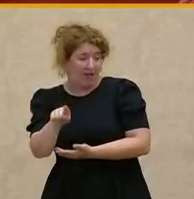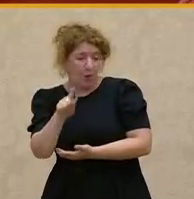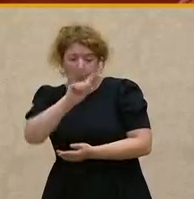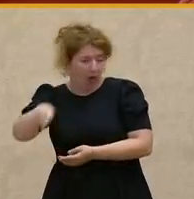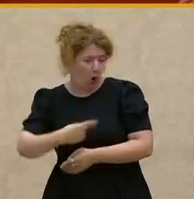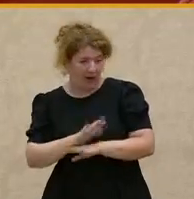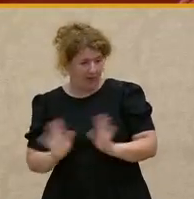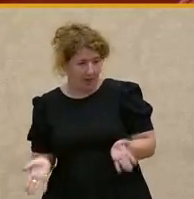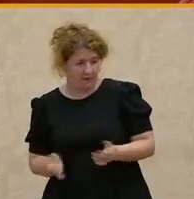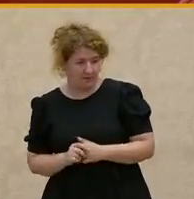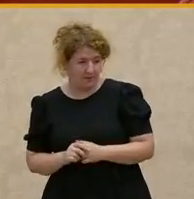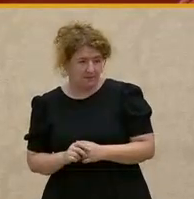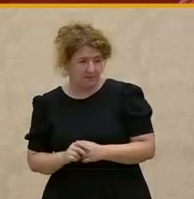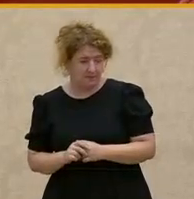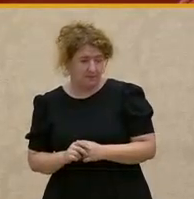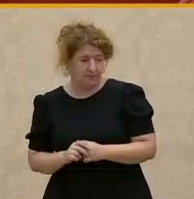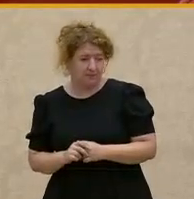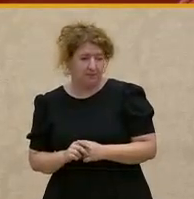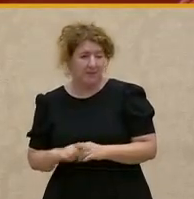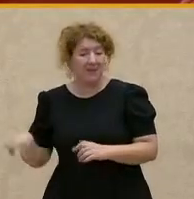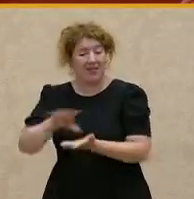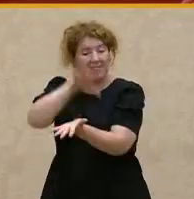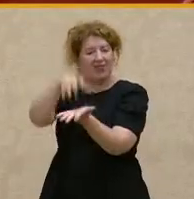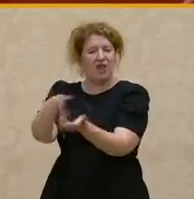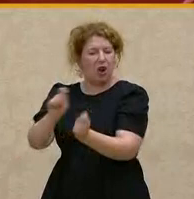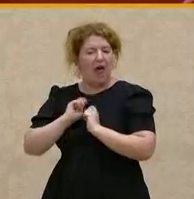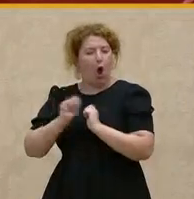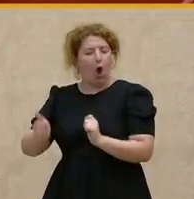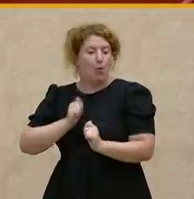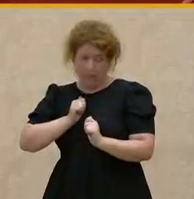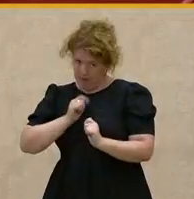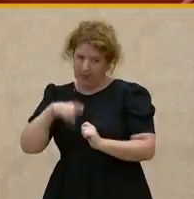Las instituciones generan oportunidades. Pero también, limitaciones, restringiendo la capacidad